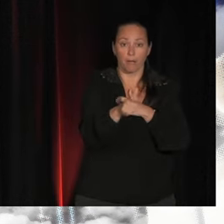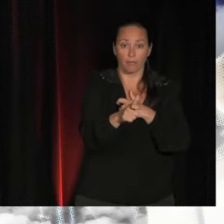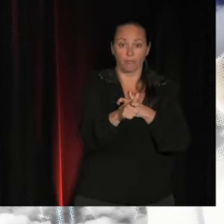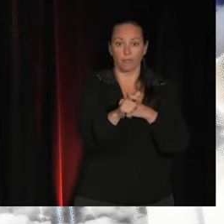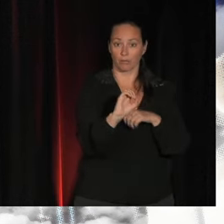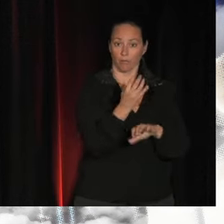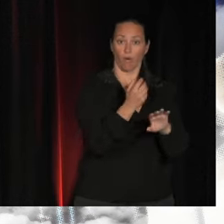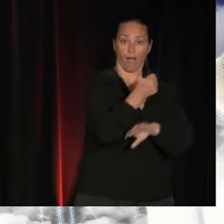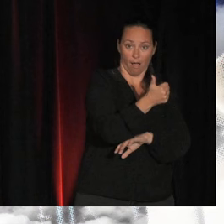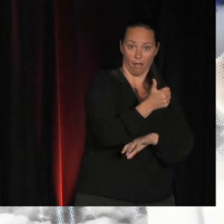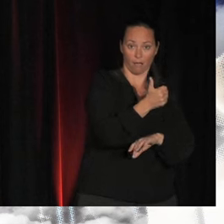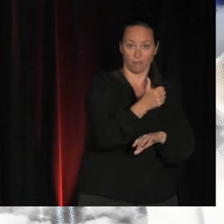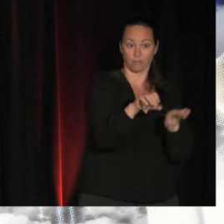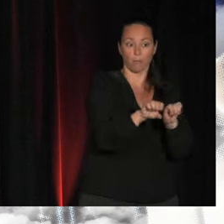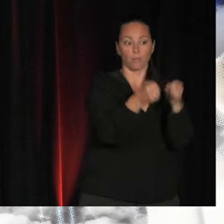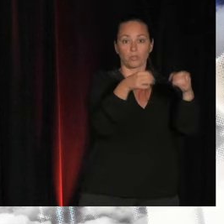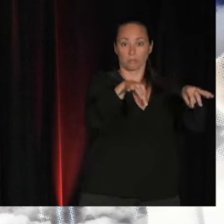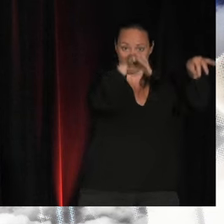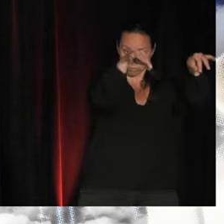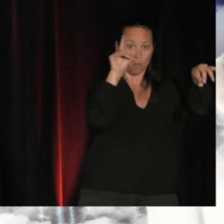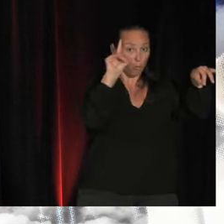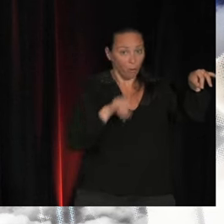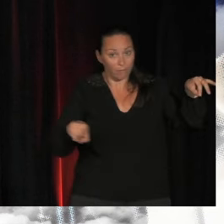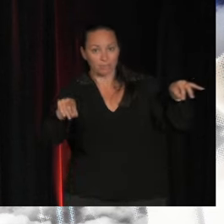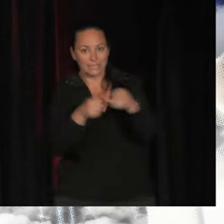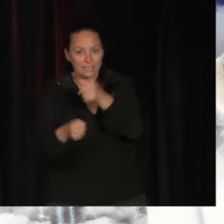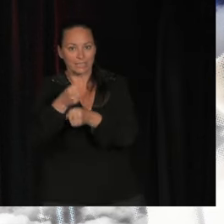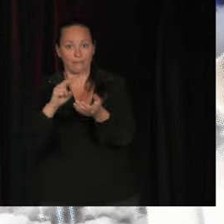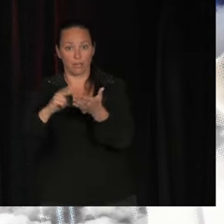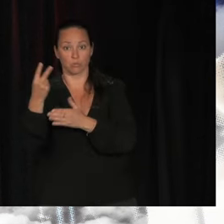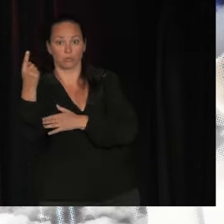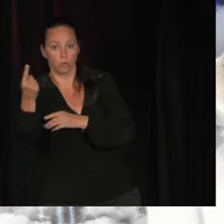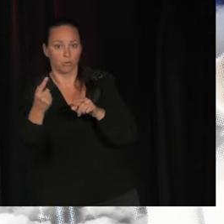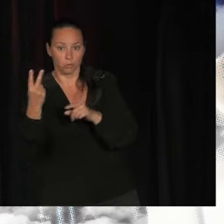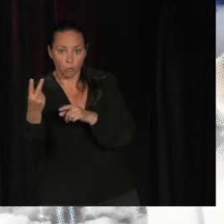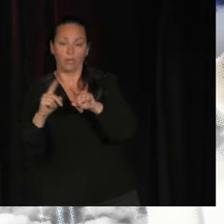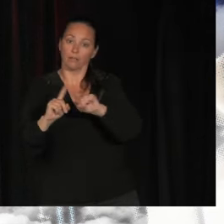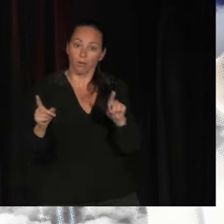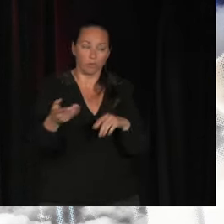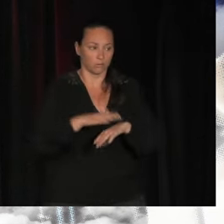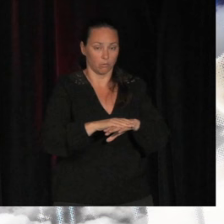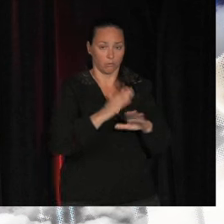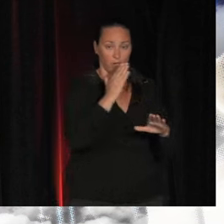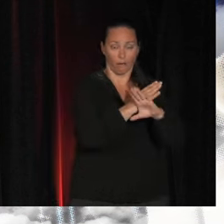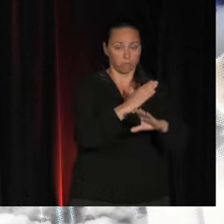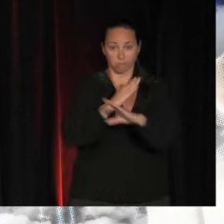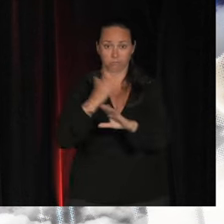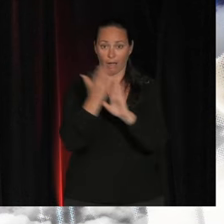C'était : "OK, le 1 est mis en pause, mais c'est parce qu'on développe le PvE", et non, donc il y a un côté perdant à tous les tableaux. En vrai, c'est un vrai fiasco.